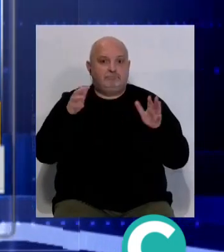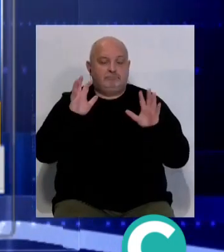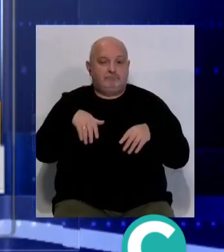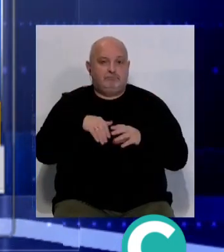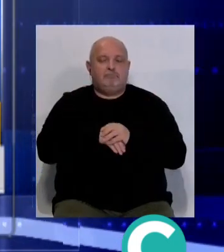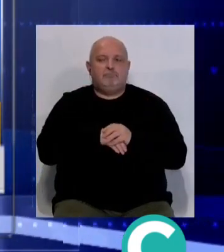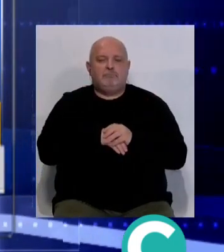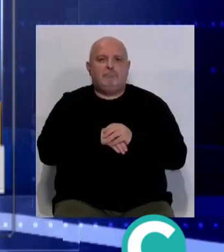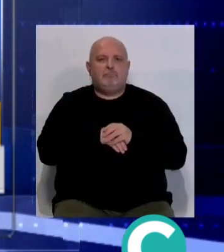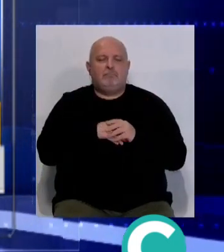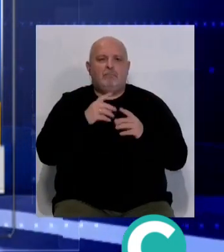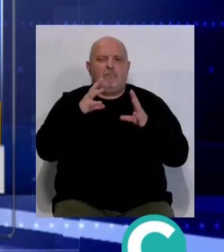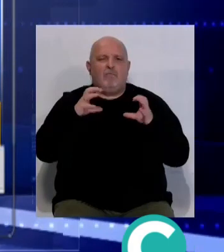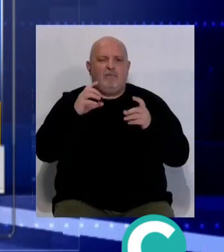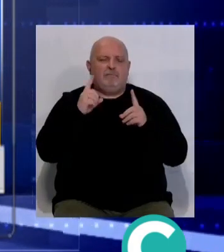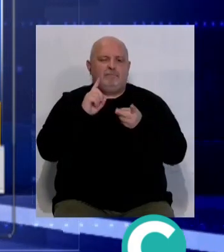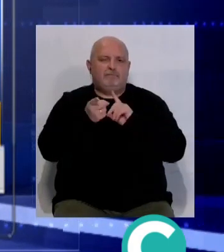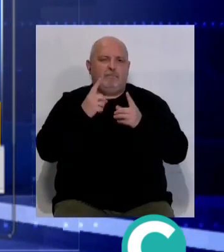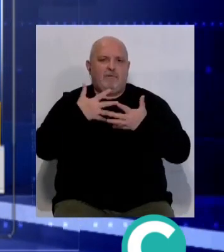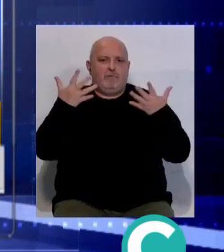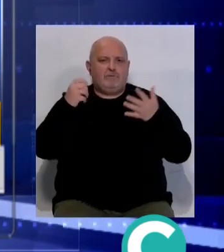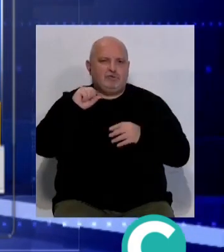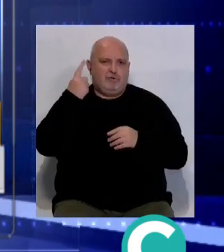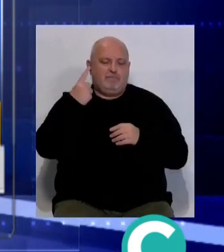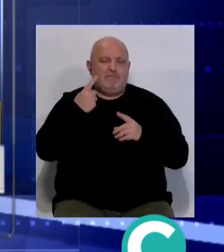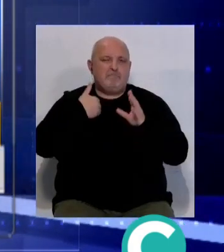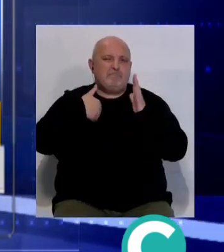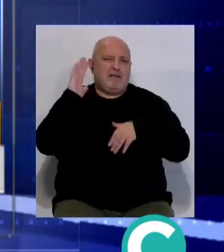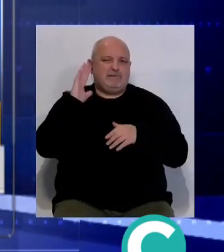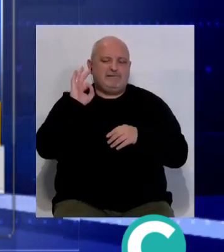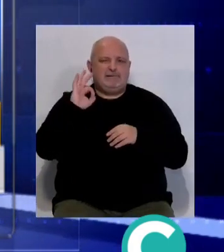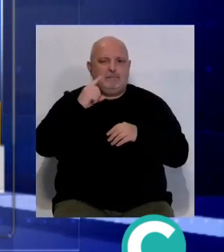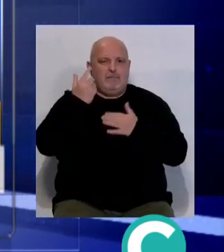la Bahía de Cádiz de nubes alternando con claros más frecuentes a primeras horas del